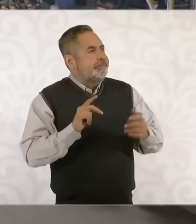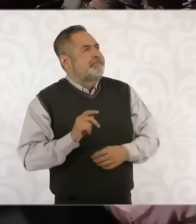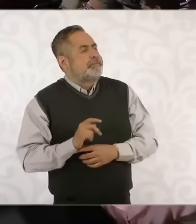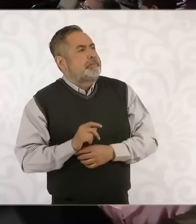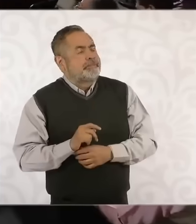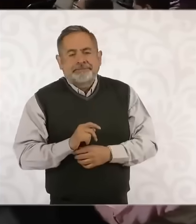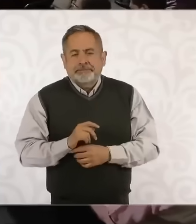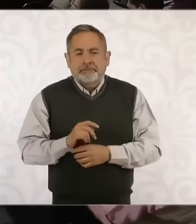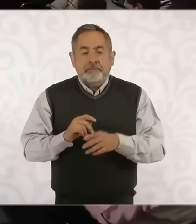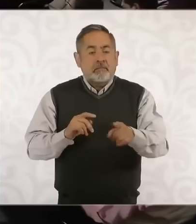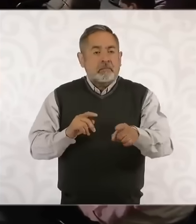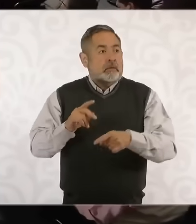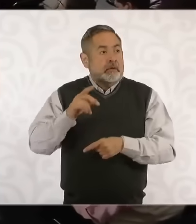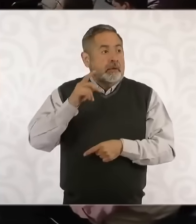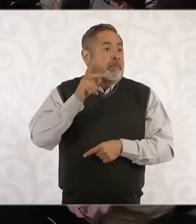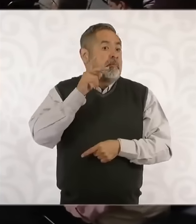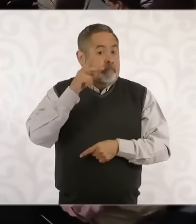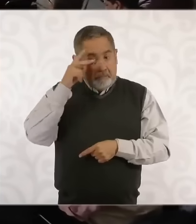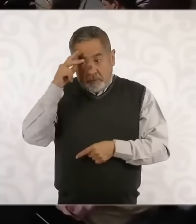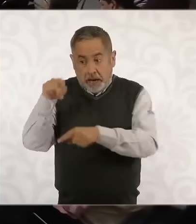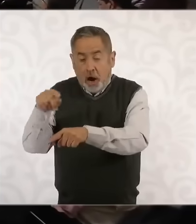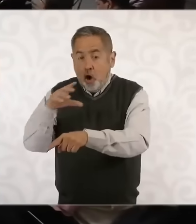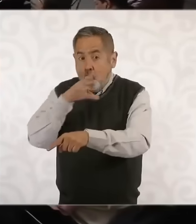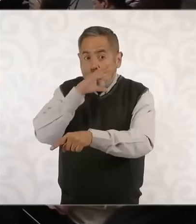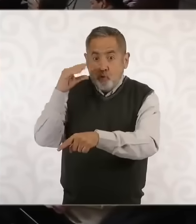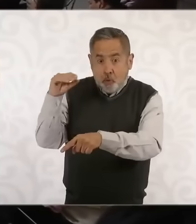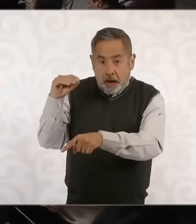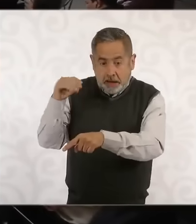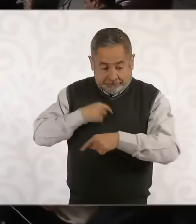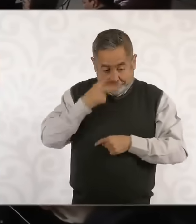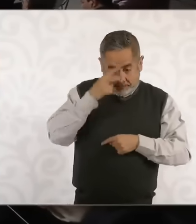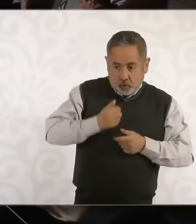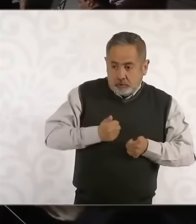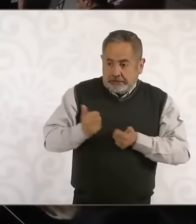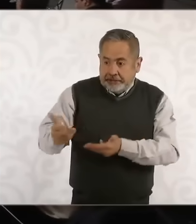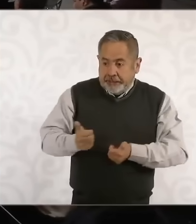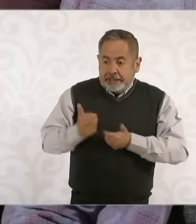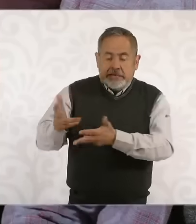proveedor de petróleo de Cuba, indica una nota financial de Estados Unidos. Las cifras del